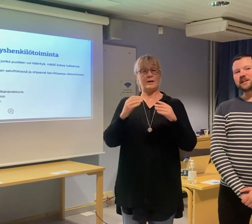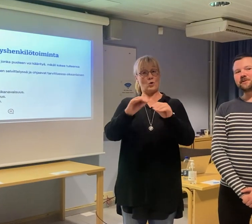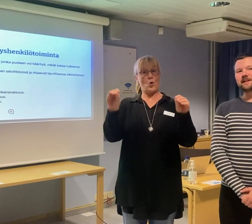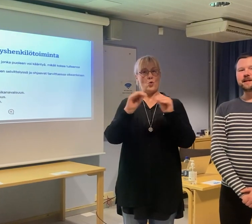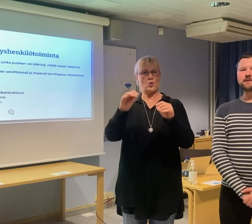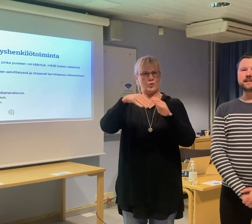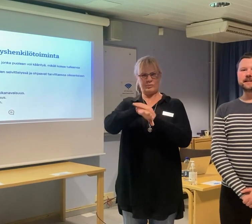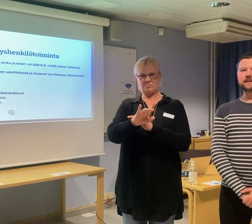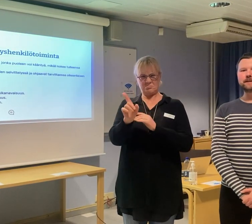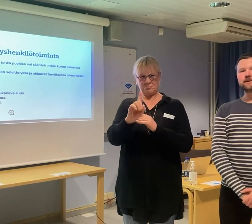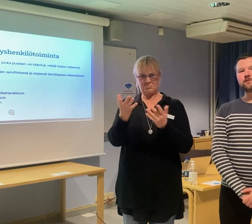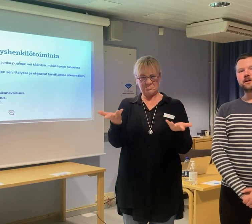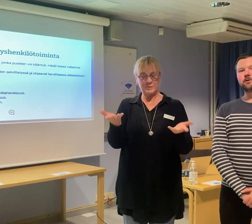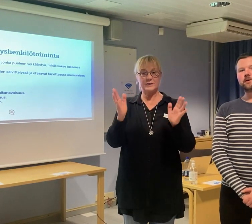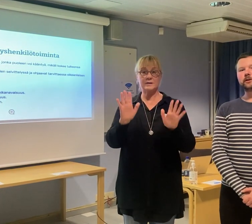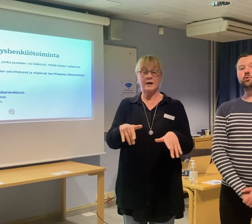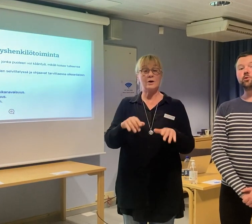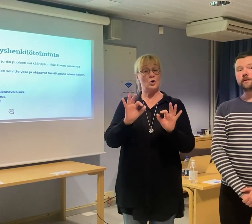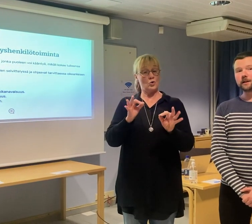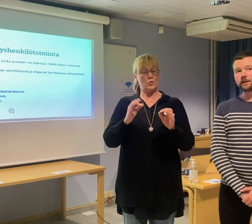Tämän päivän koulutuksessa on käsitelty sitä, -